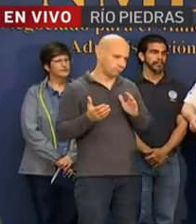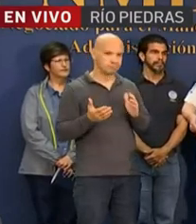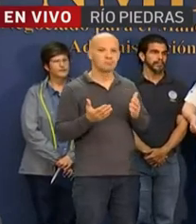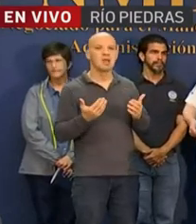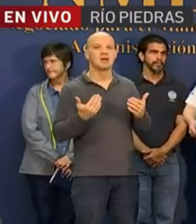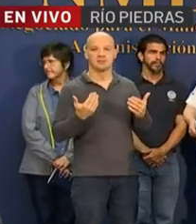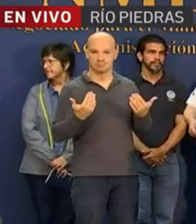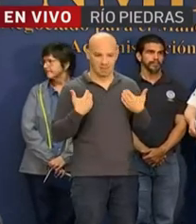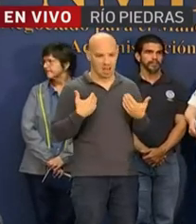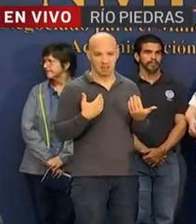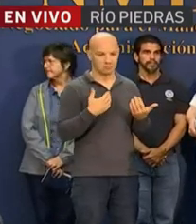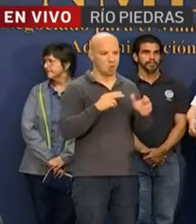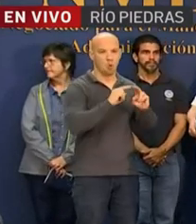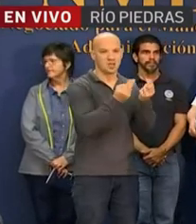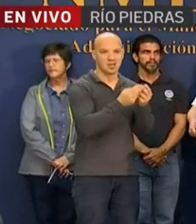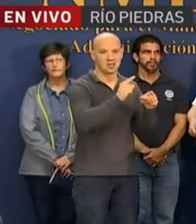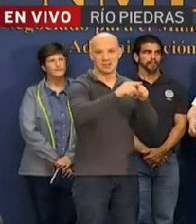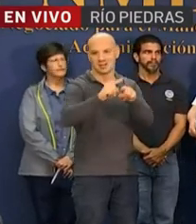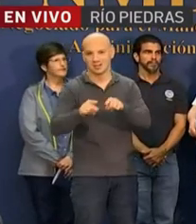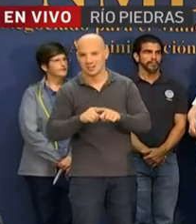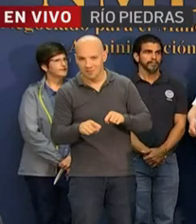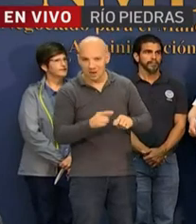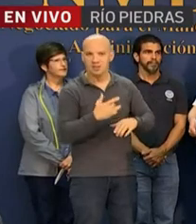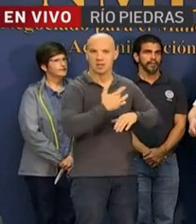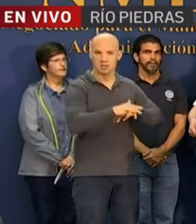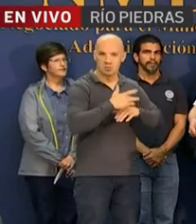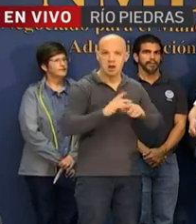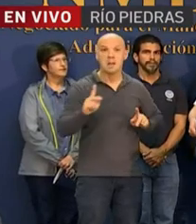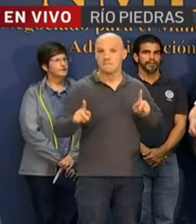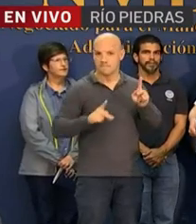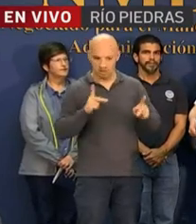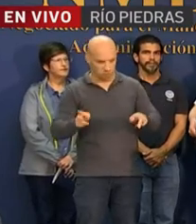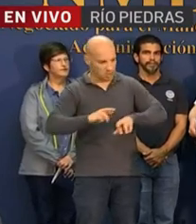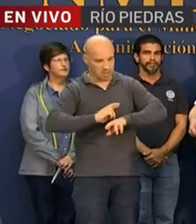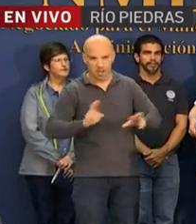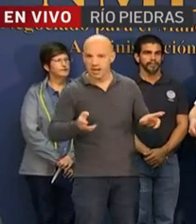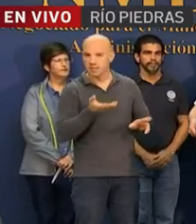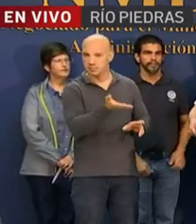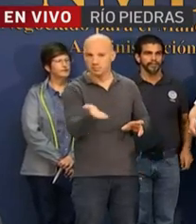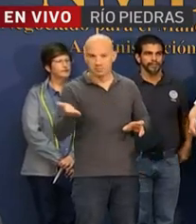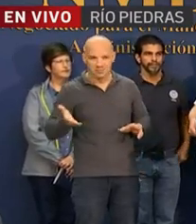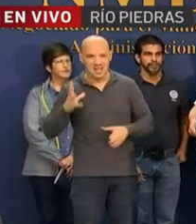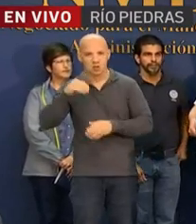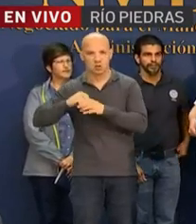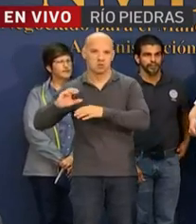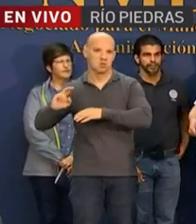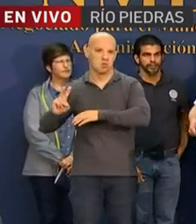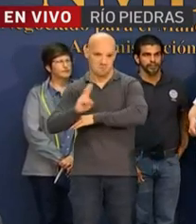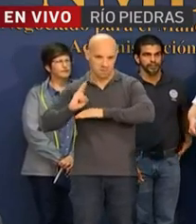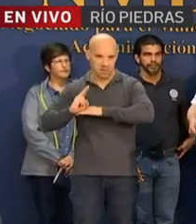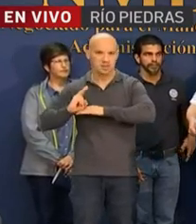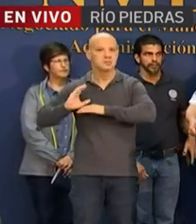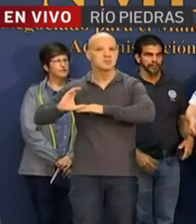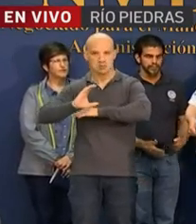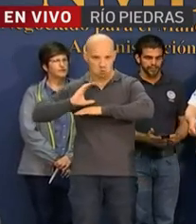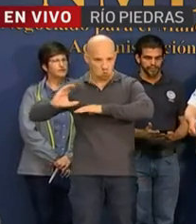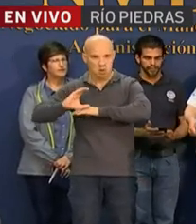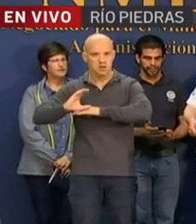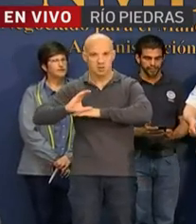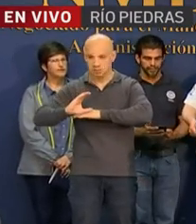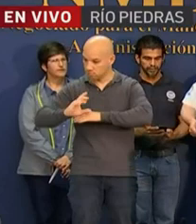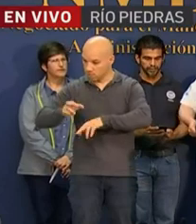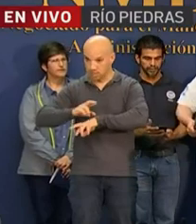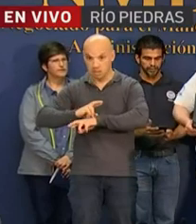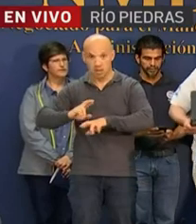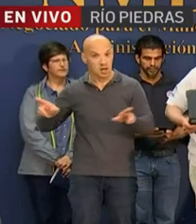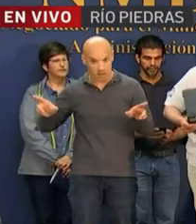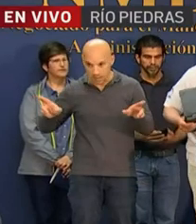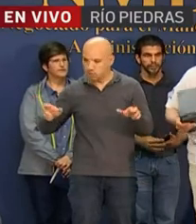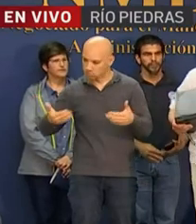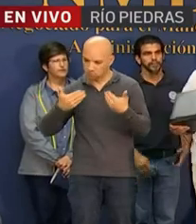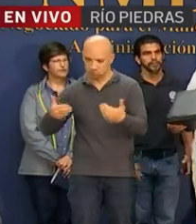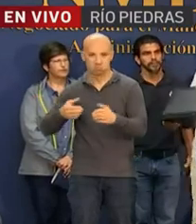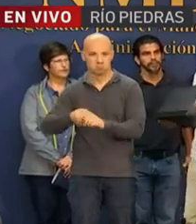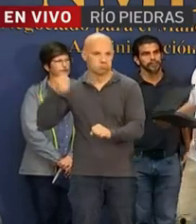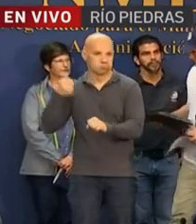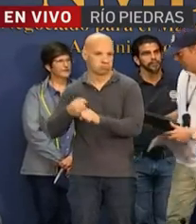SINO LA SALIDO AL PERSONAL DE